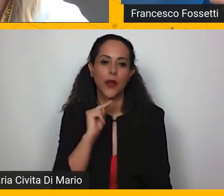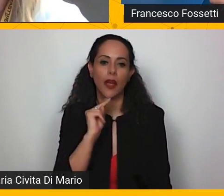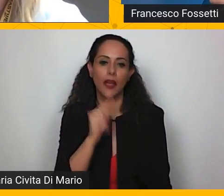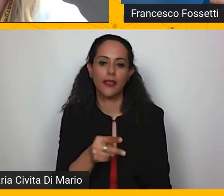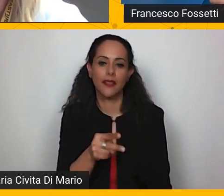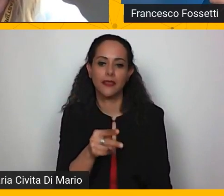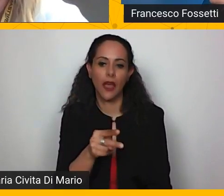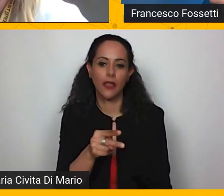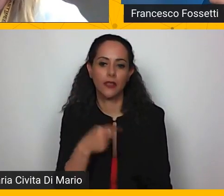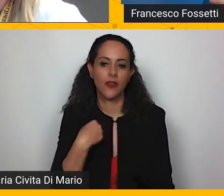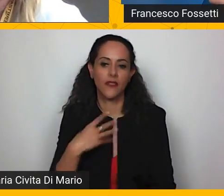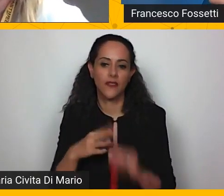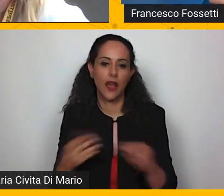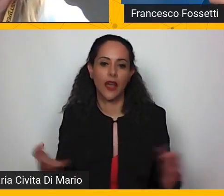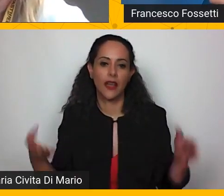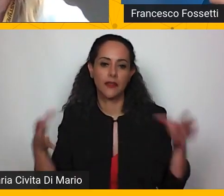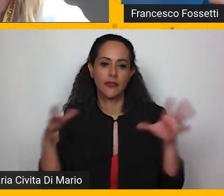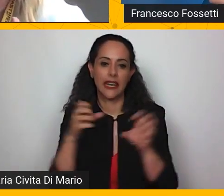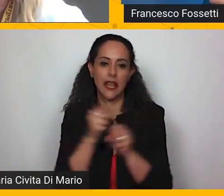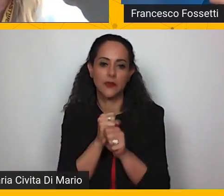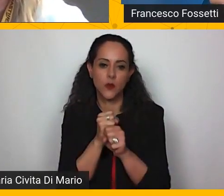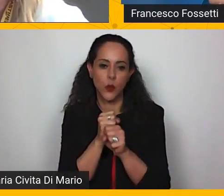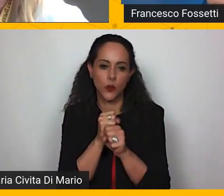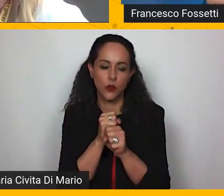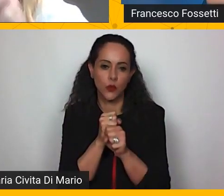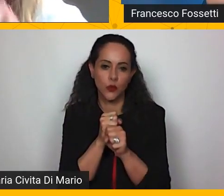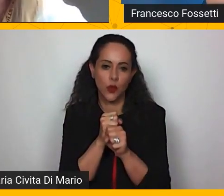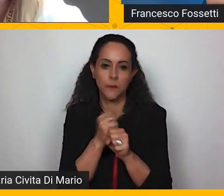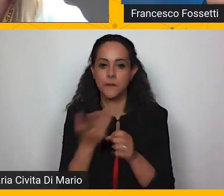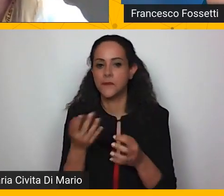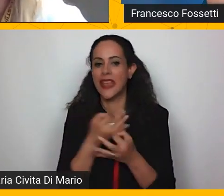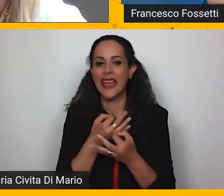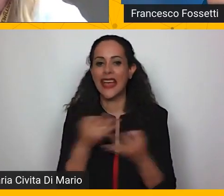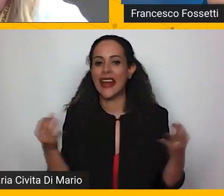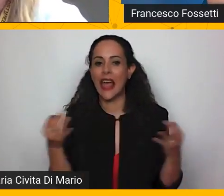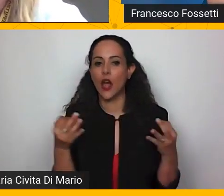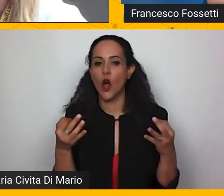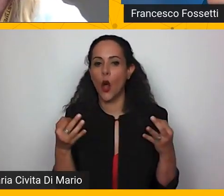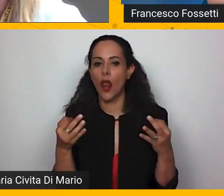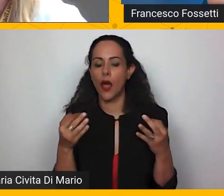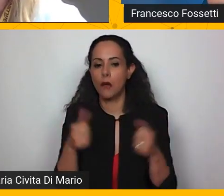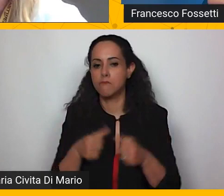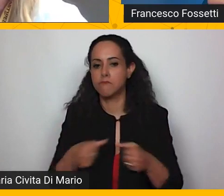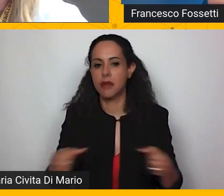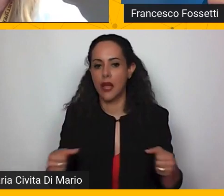se volessimo riassumerlo cioè